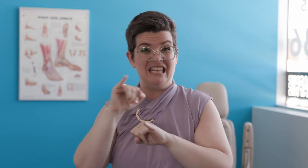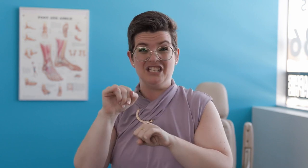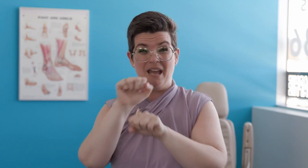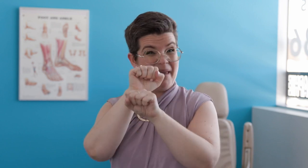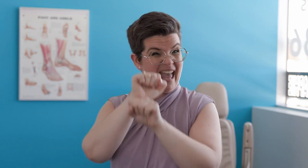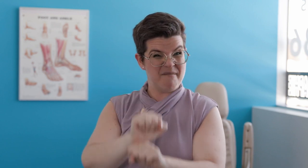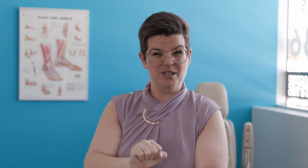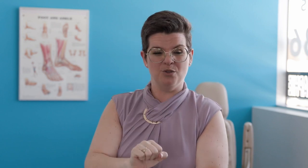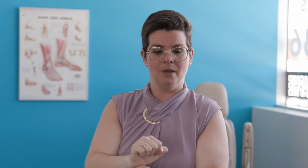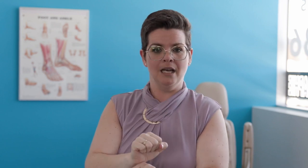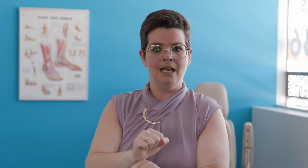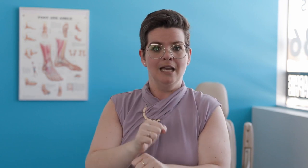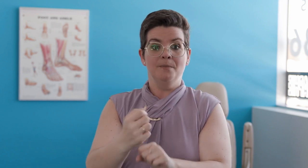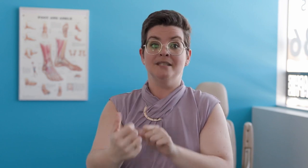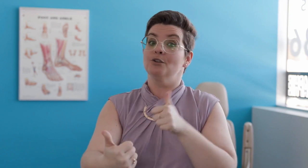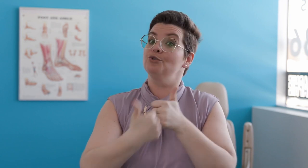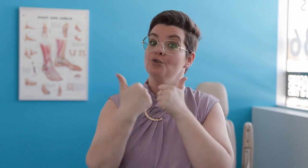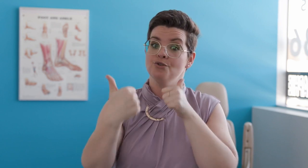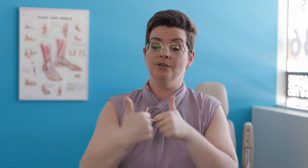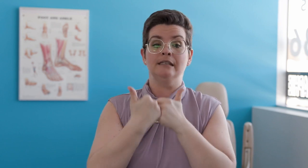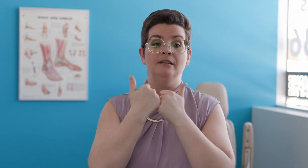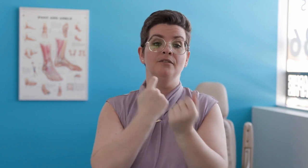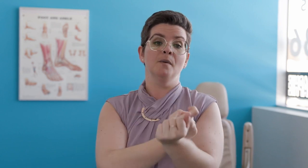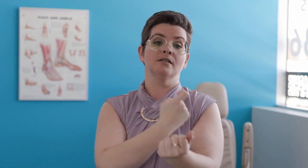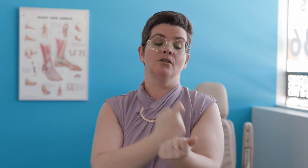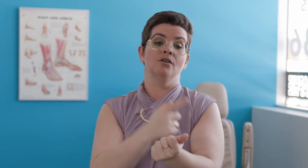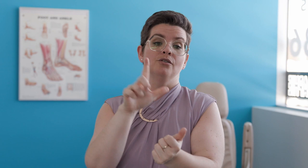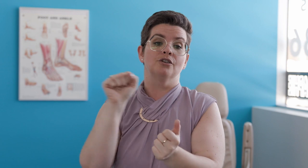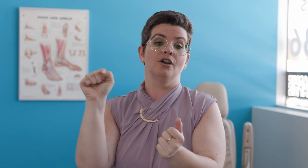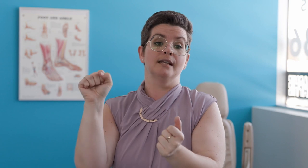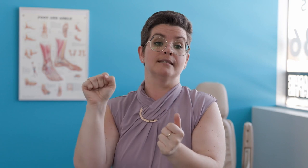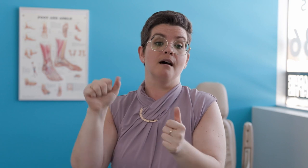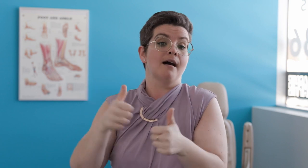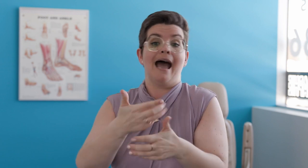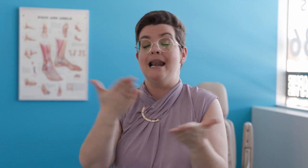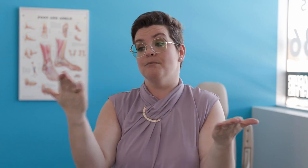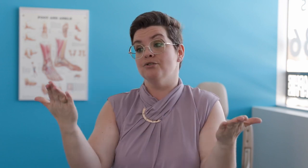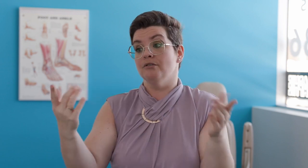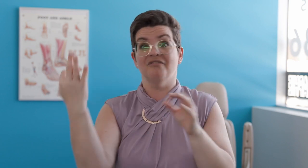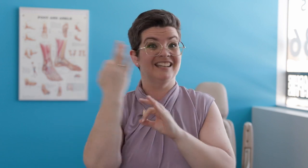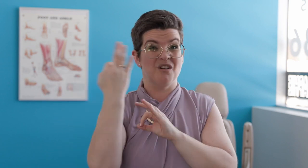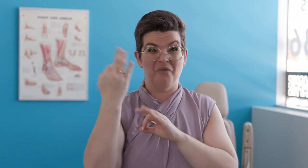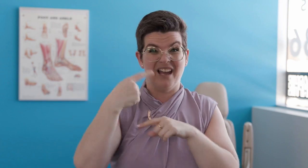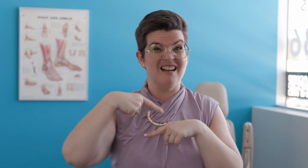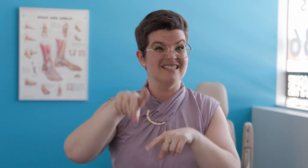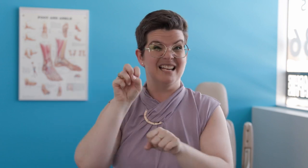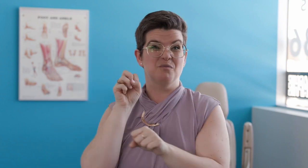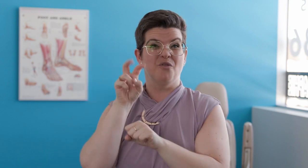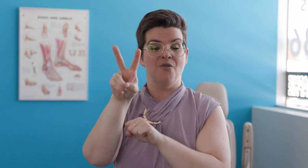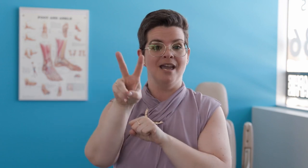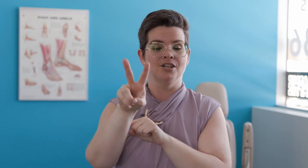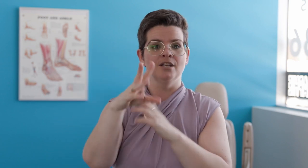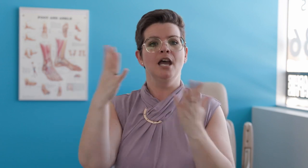qui est jamais habituel, et c'est toujours des défis parce que Dre Lessard, elle aime ça faire des conférences, elle aime ça voyager.